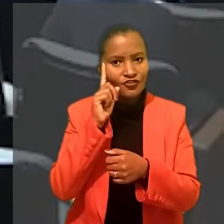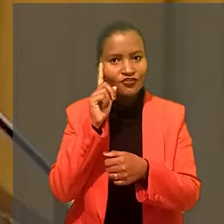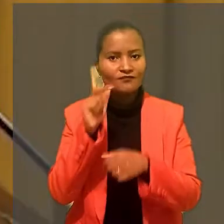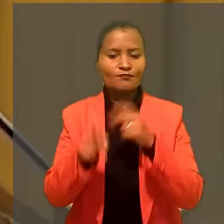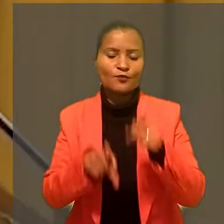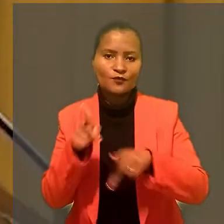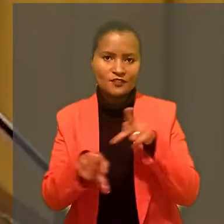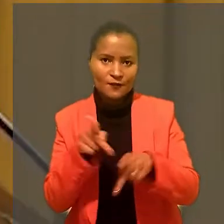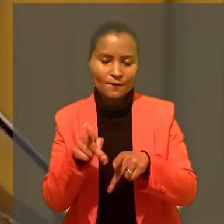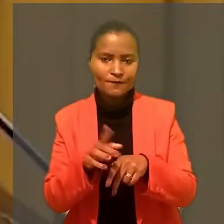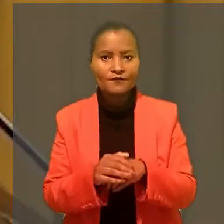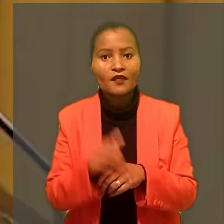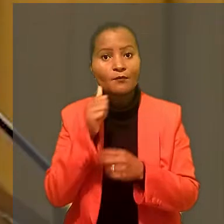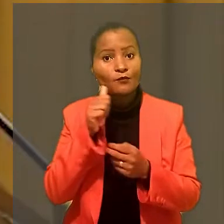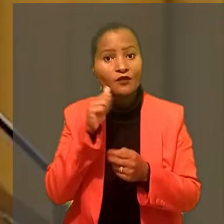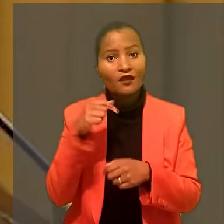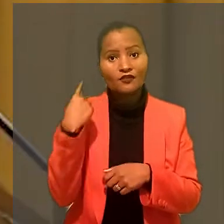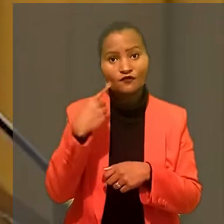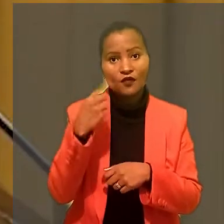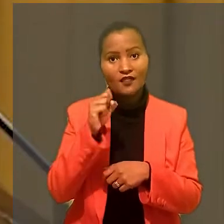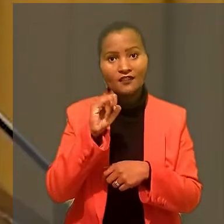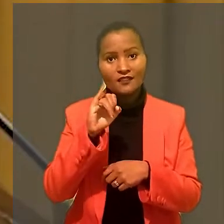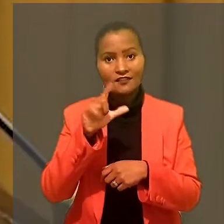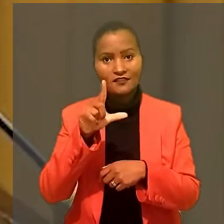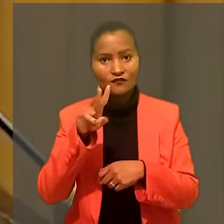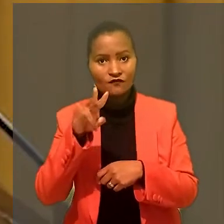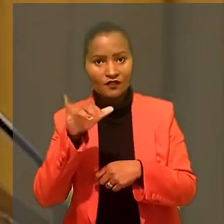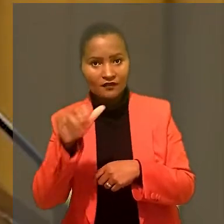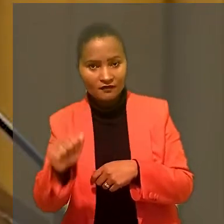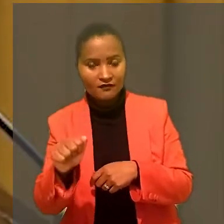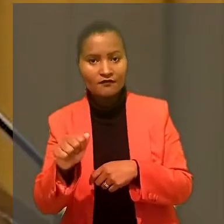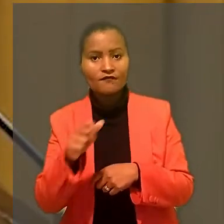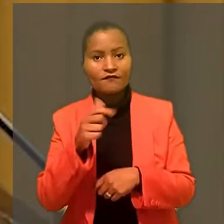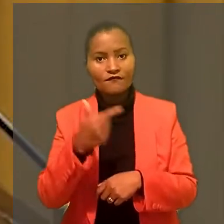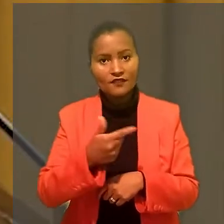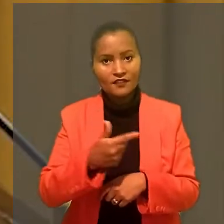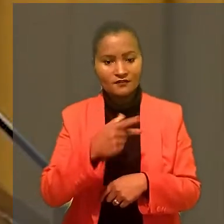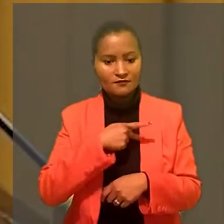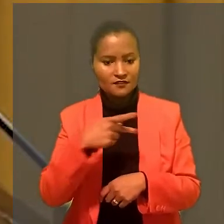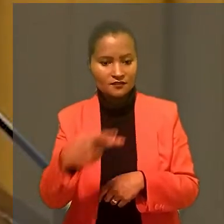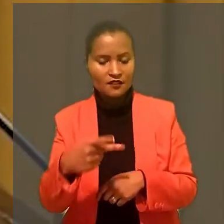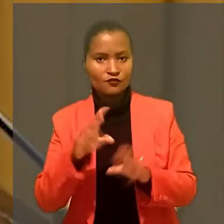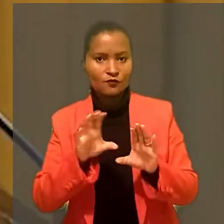A advogada Silvia Márcia Nogueira, vice-presidente da Comissão Nacional de Direito do Trabalho também palestrou no evento,